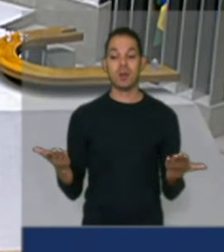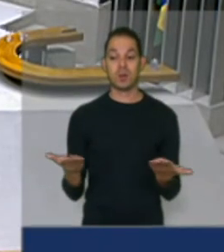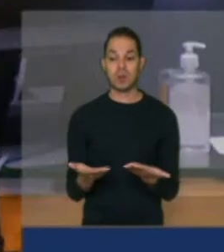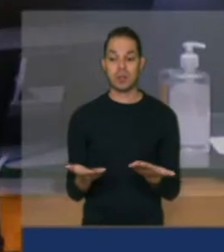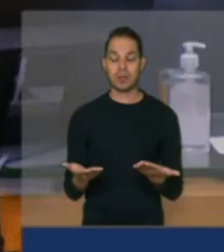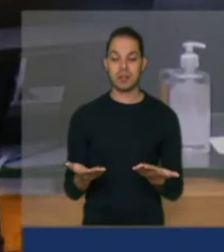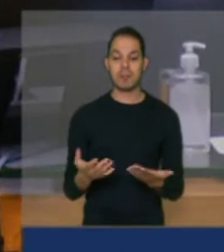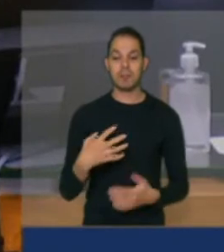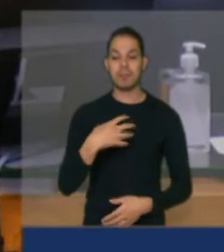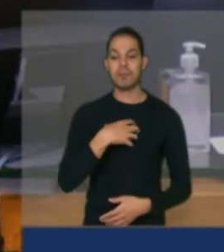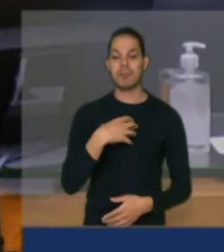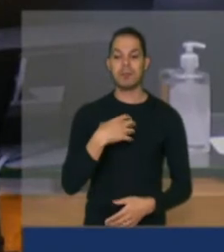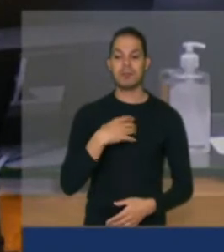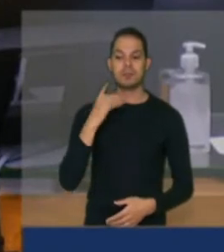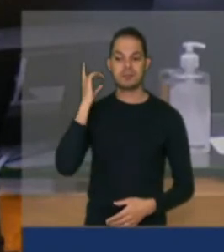DEPUTADO ZÉ NETO E EM SEGUIDA, DEPUTADO PAULO